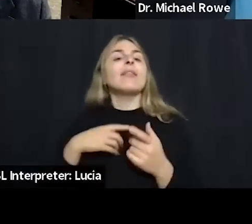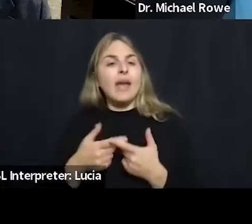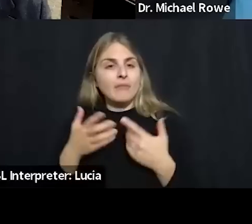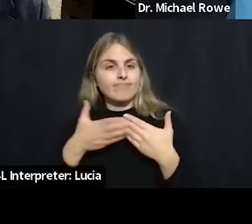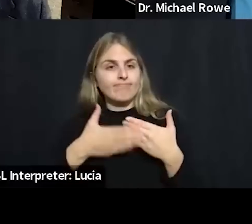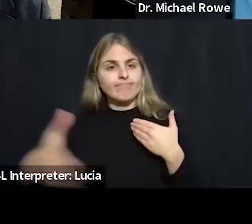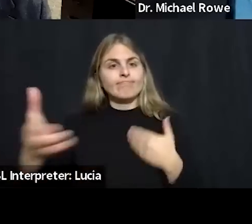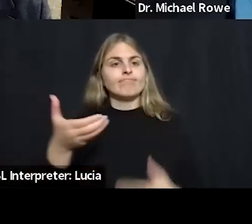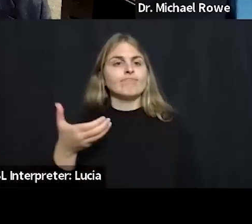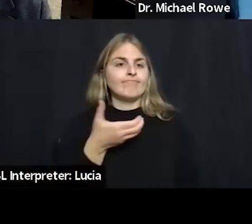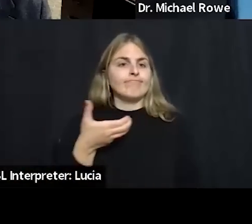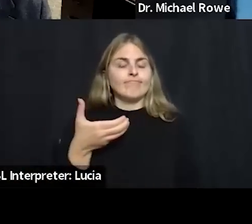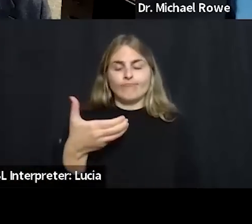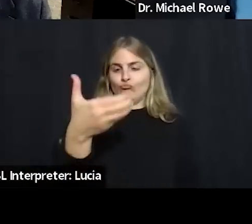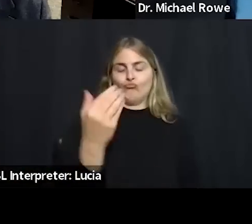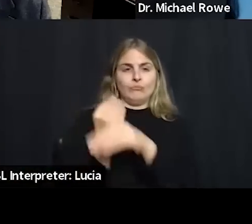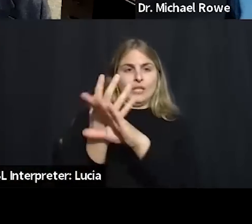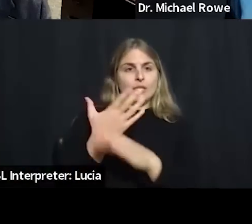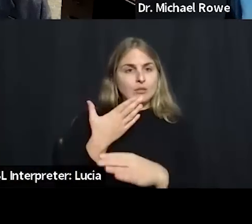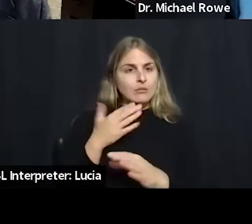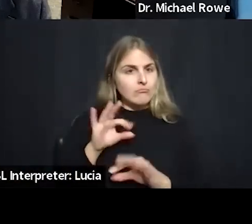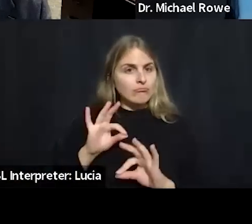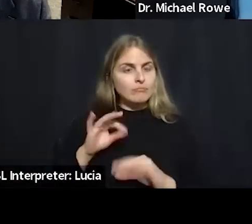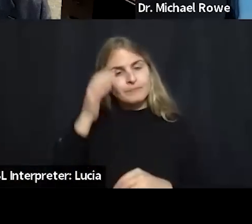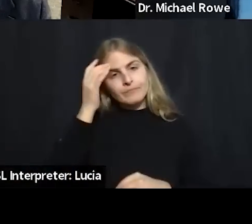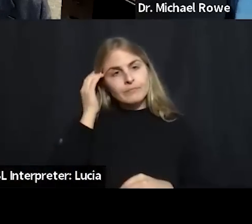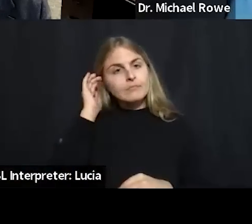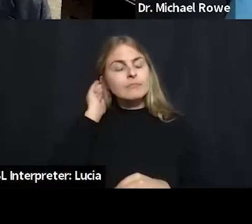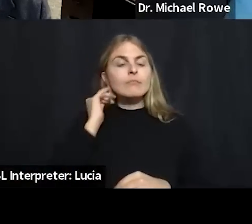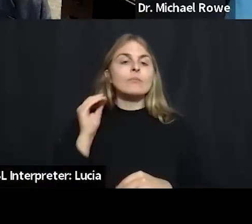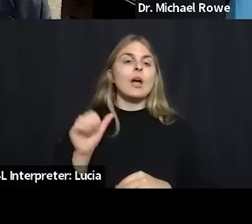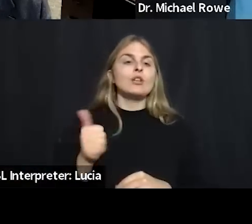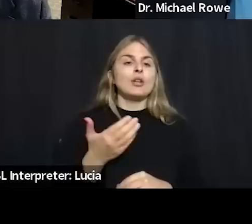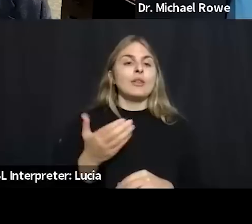Dando un paso atrás, otra cosa es que en Australia, a menudo,